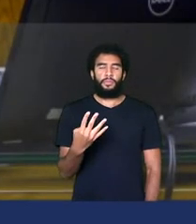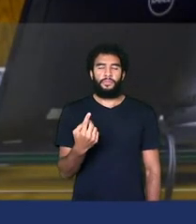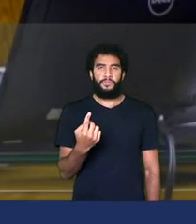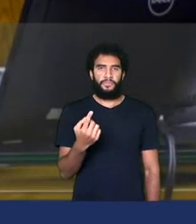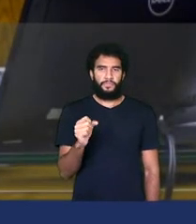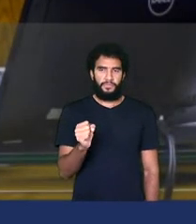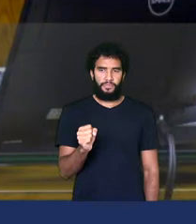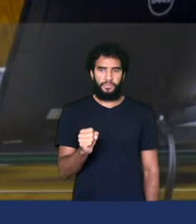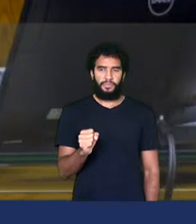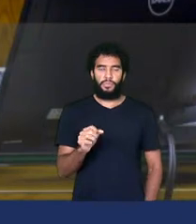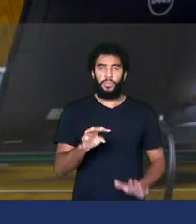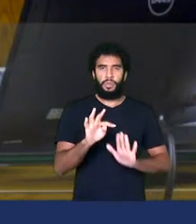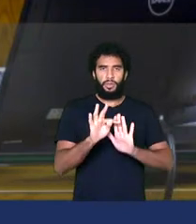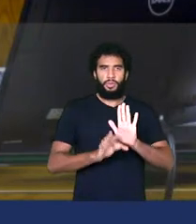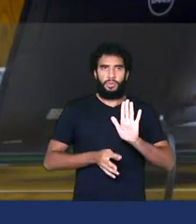242, NÃO 175, ABSTENÇÃO 9, TOTAL 418, ESTÁ MANTIDO O